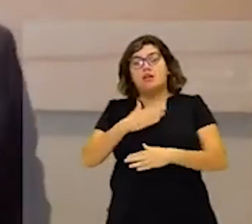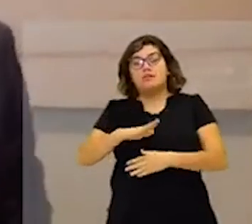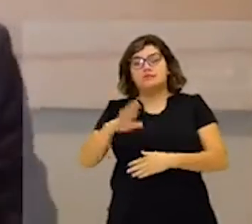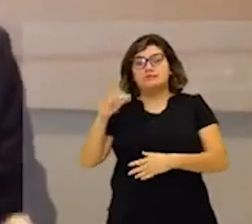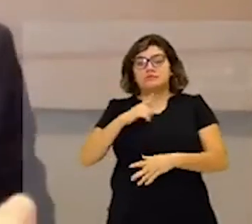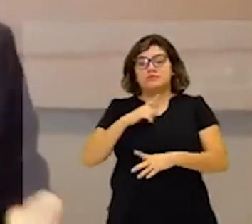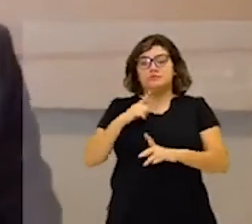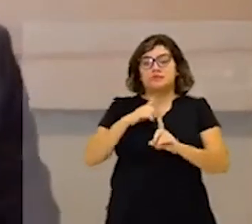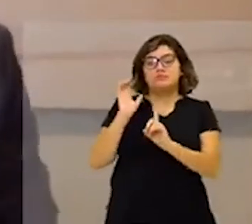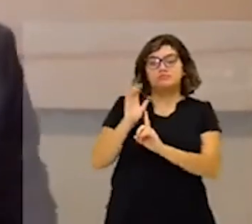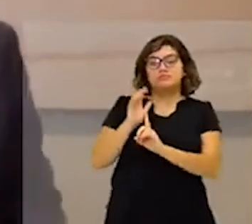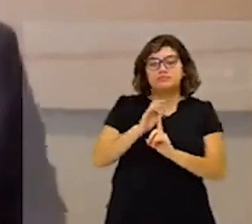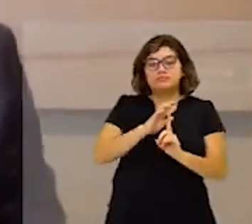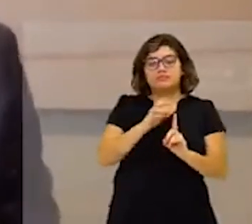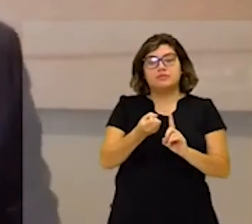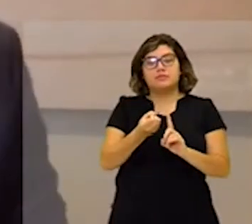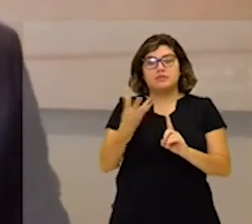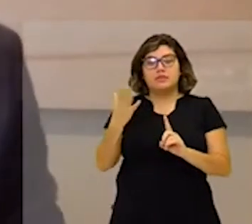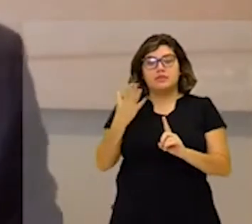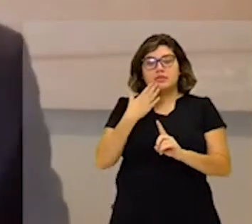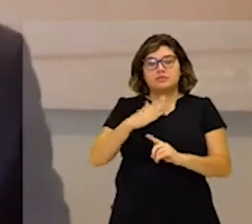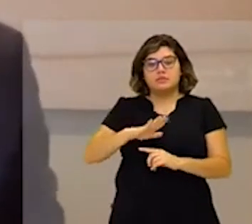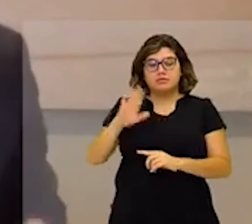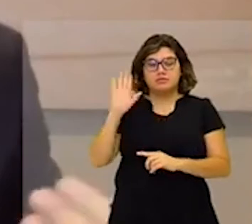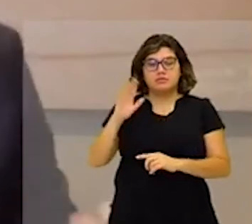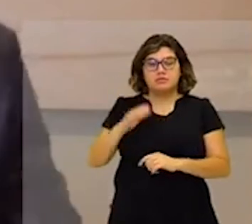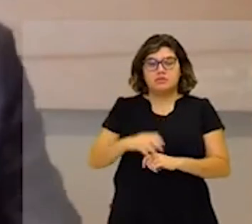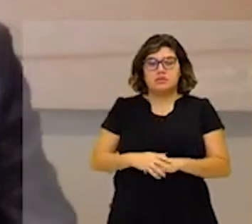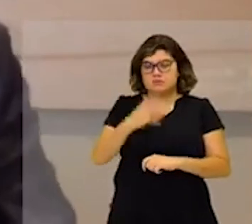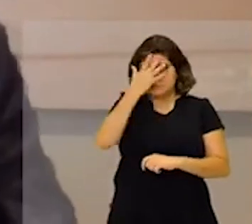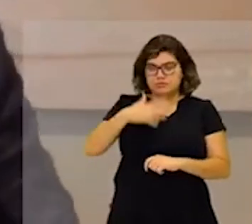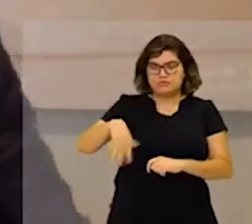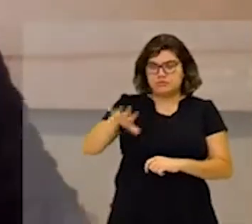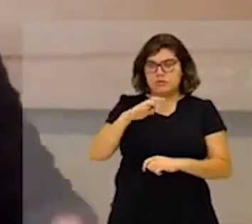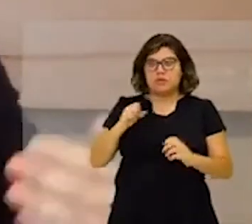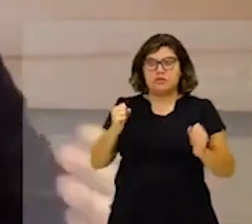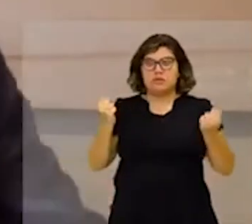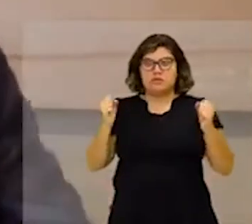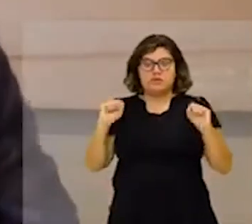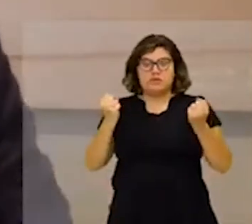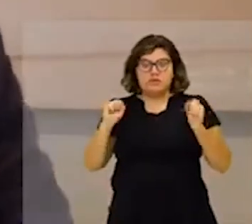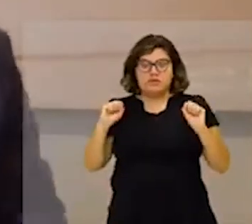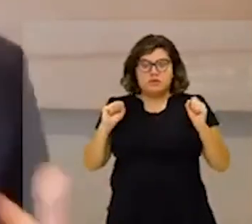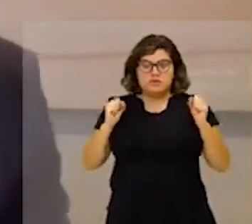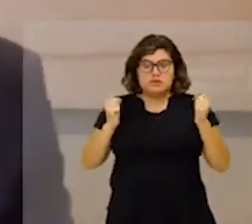muitas candidaturas o pessoal se amedronta né começa a ter uma impugnação de registro 1º grau